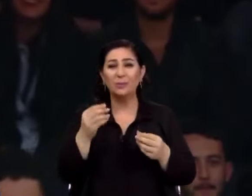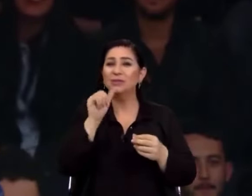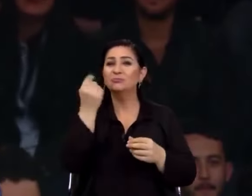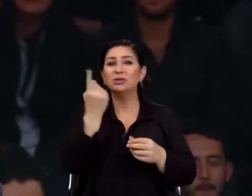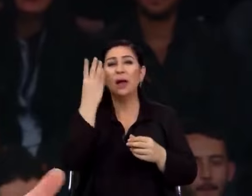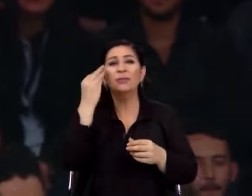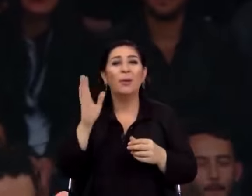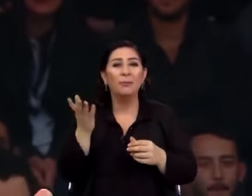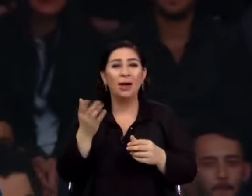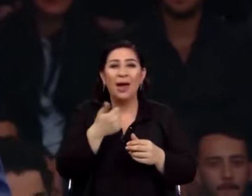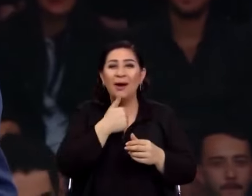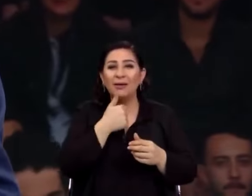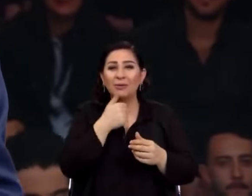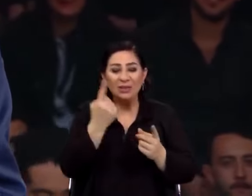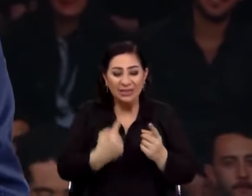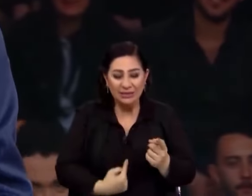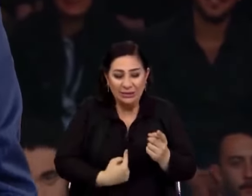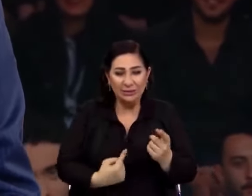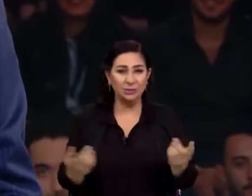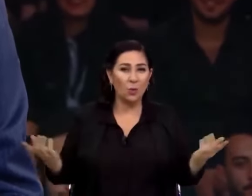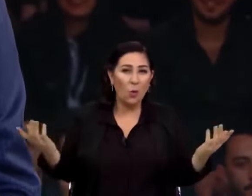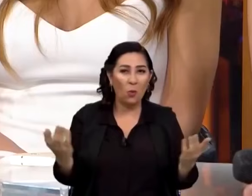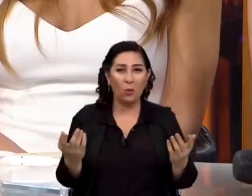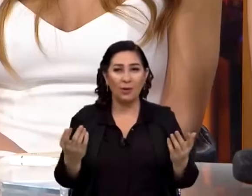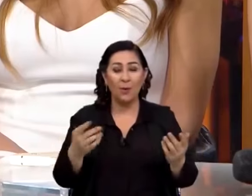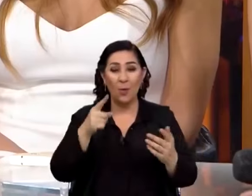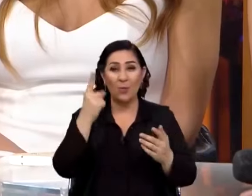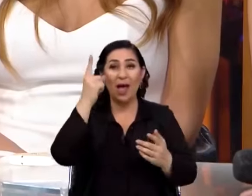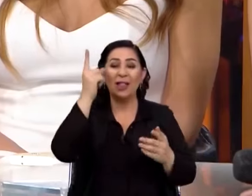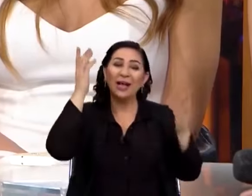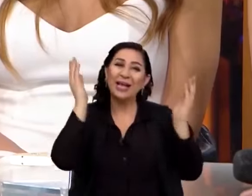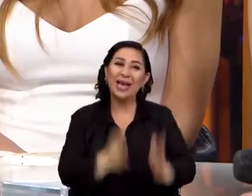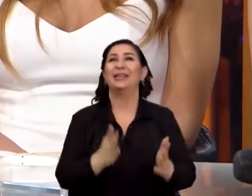Çünkü erkekte bir his uyanmıyor böyle bir Allah kahretsin bir duygu yani ne